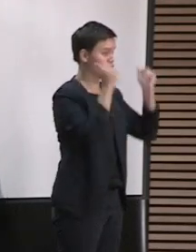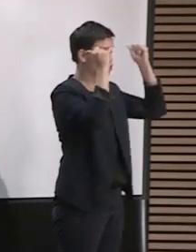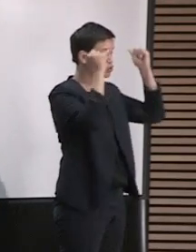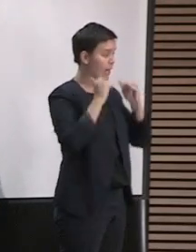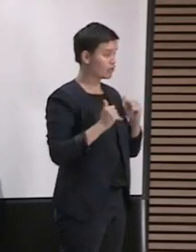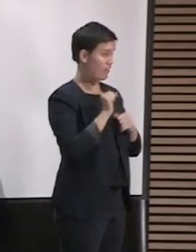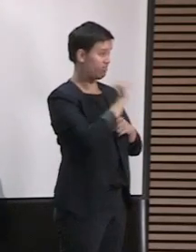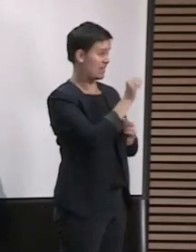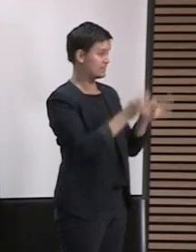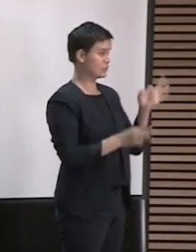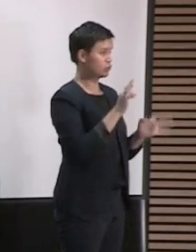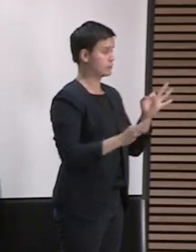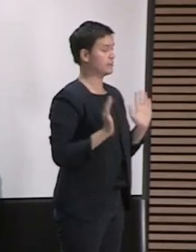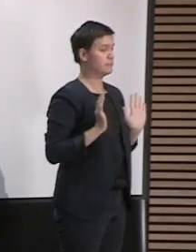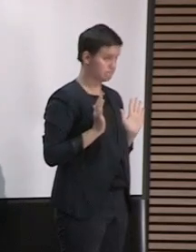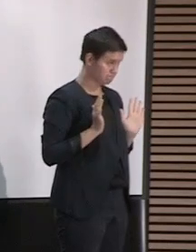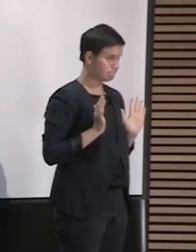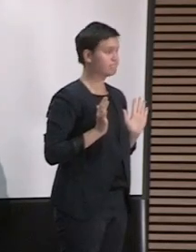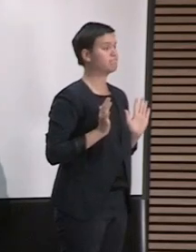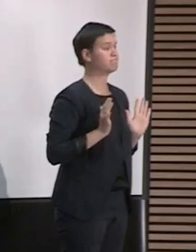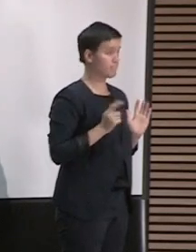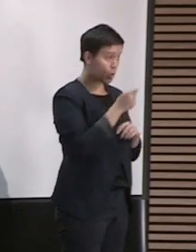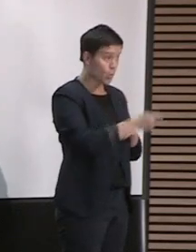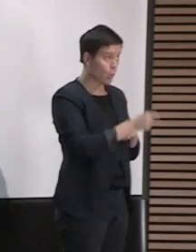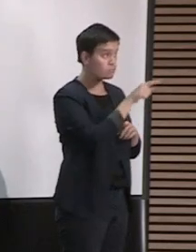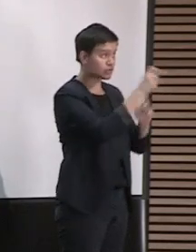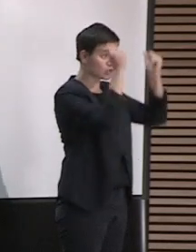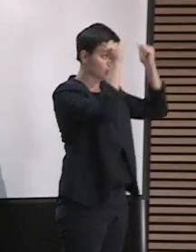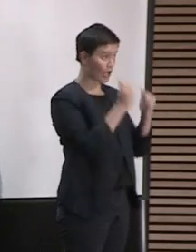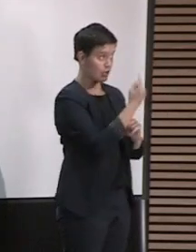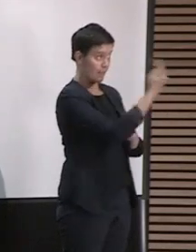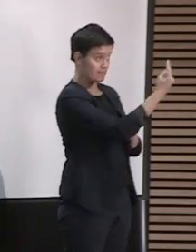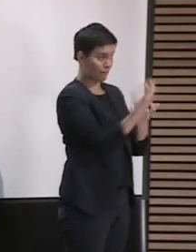ahua tupeka kore i reira? GRANT Ki taku whakaaro ka